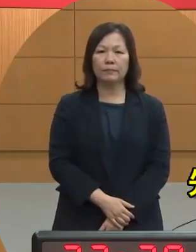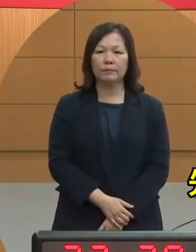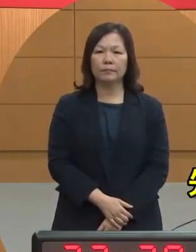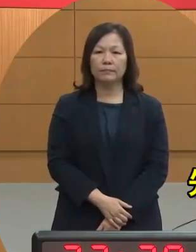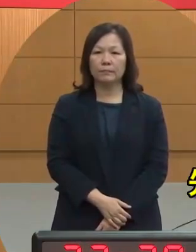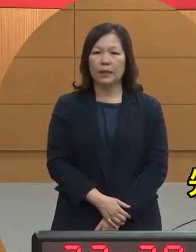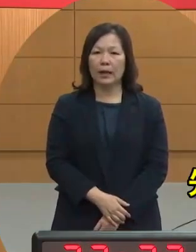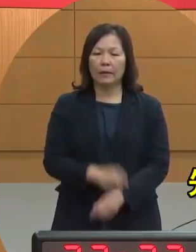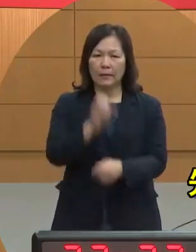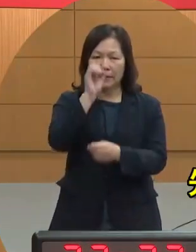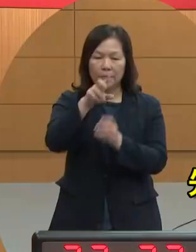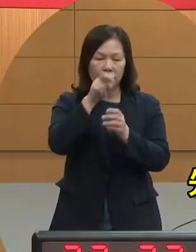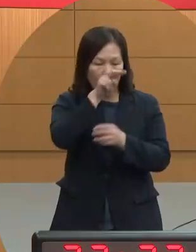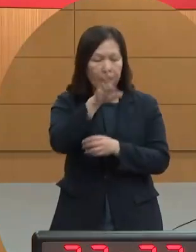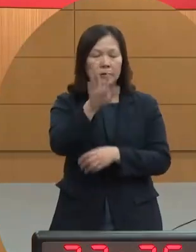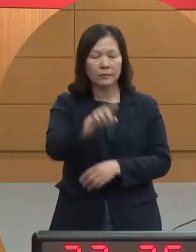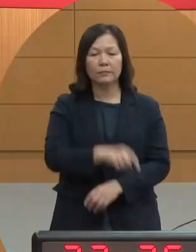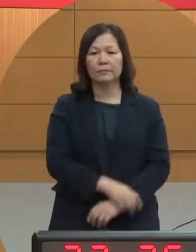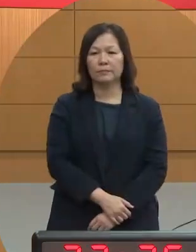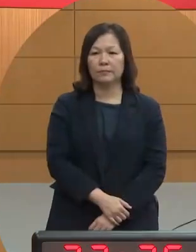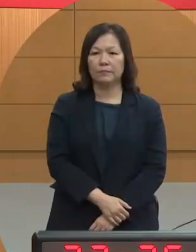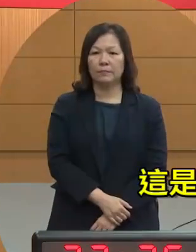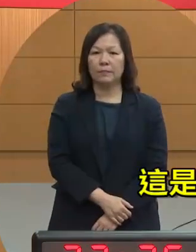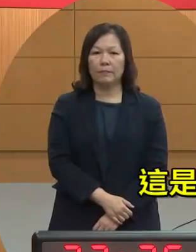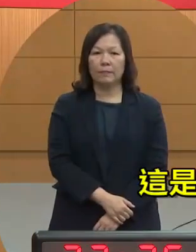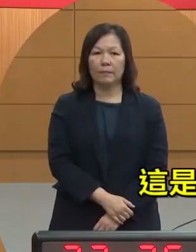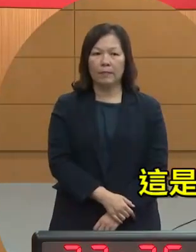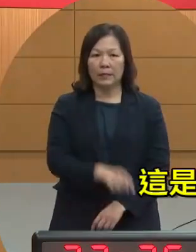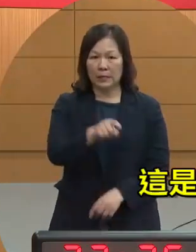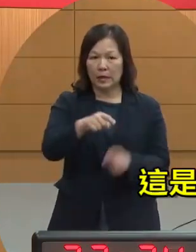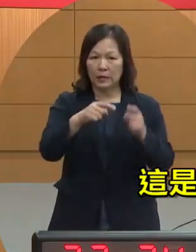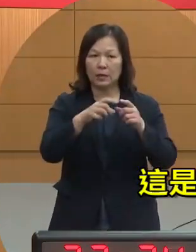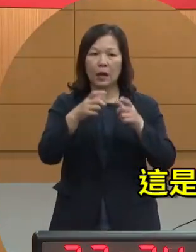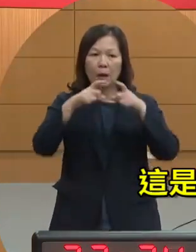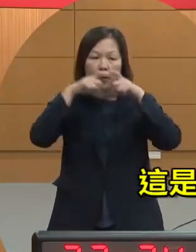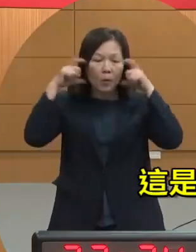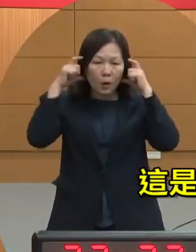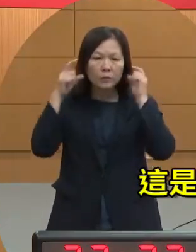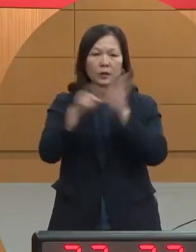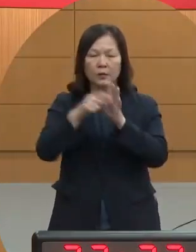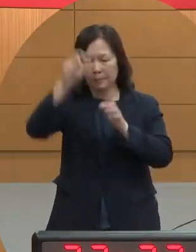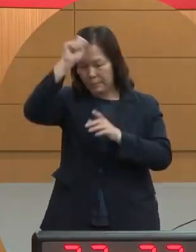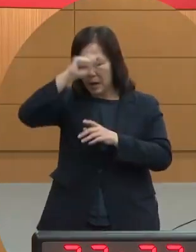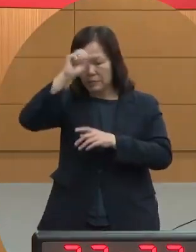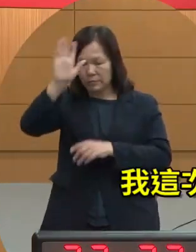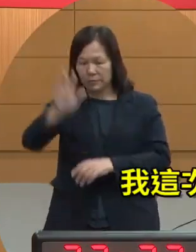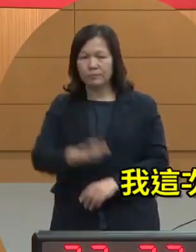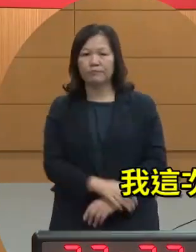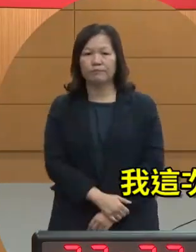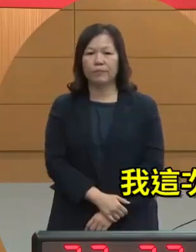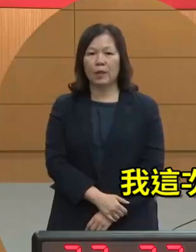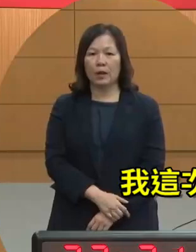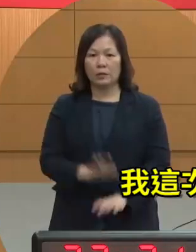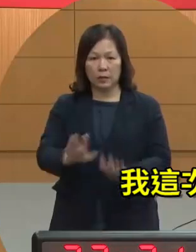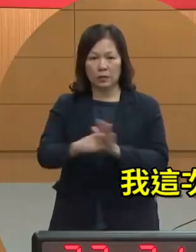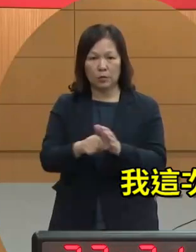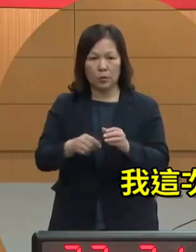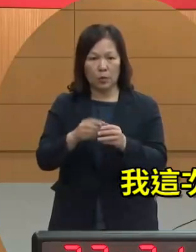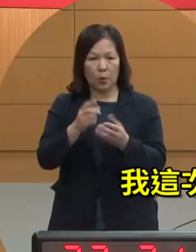先給大家看這些東西 這是一個口罩 這是一個帽子 我這次出來選舉 很多人跟我說